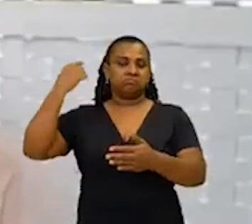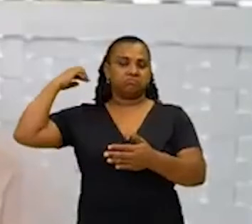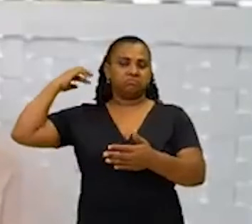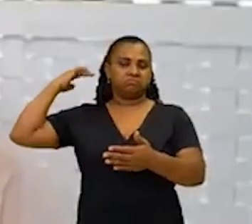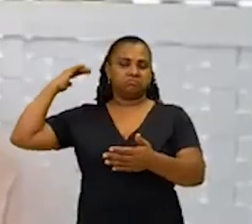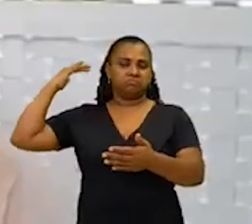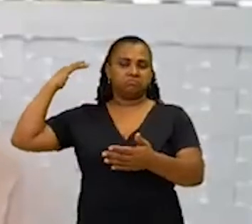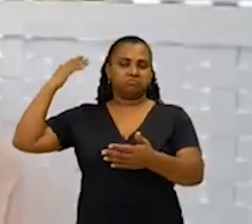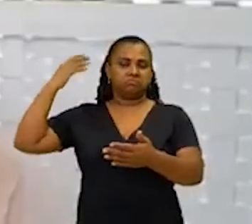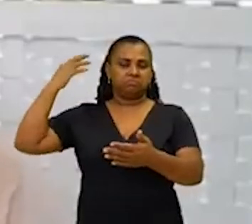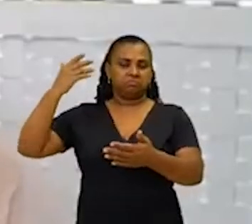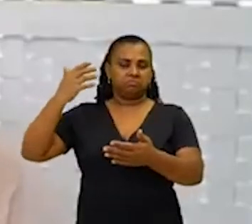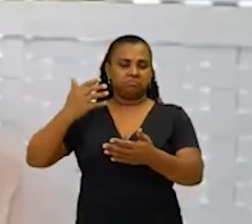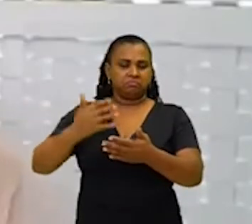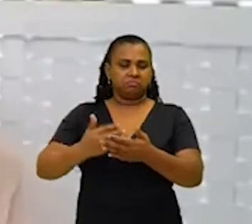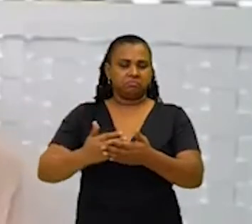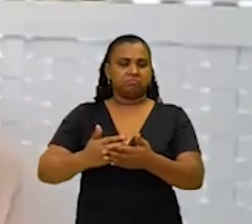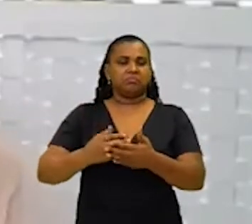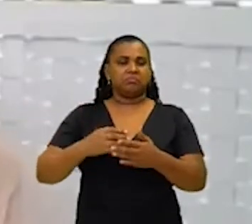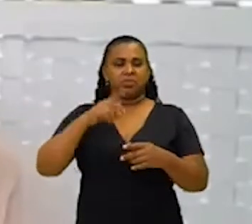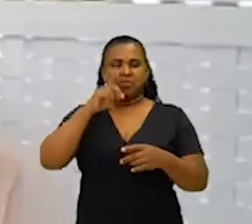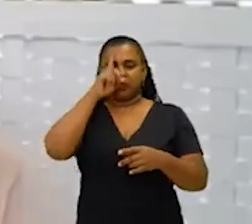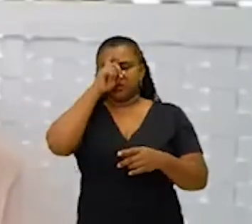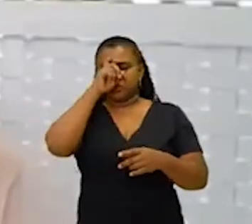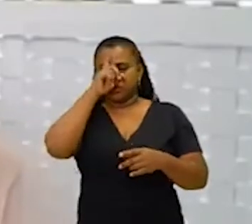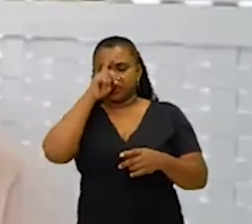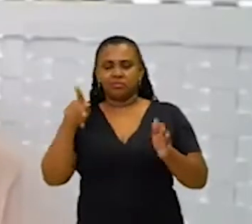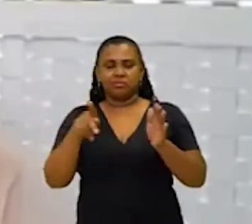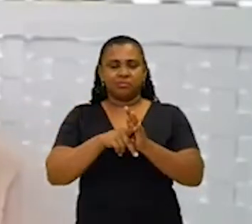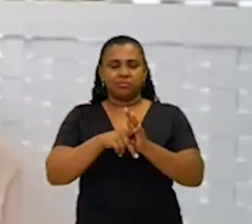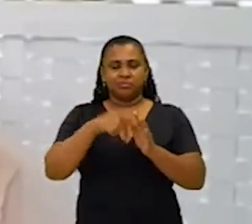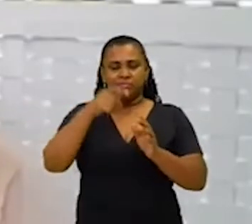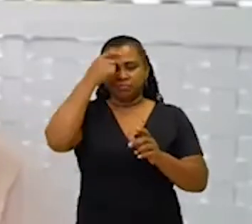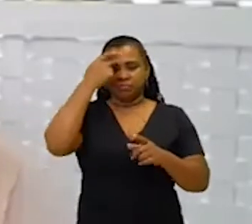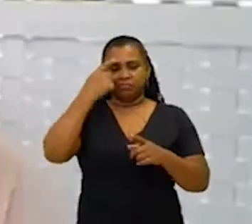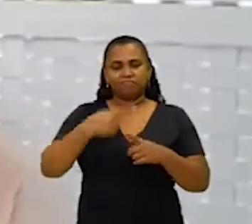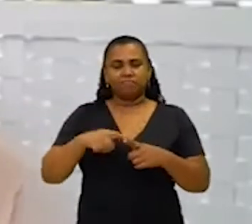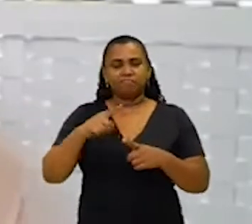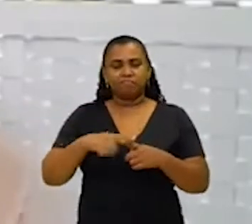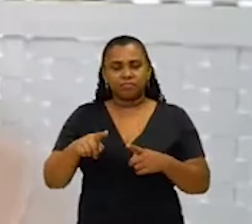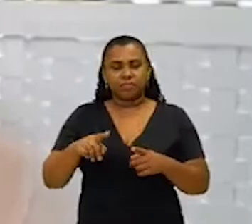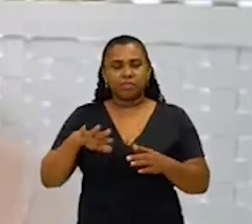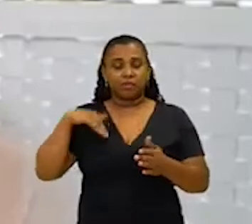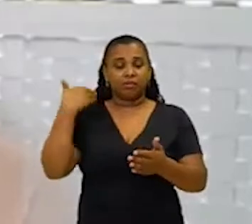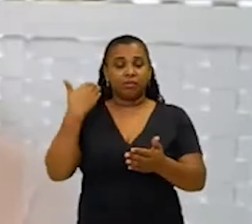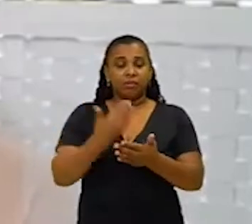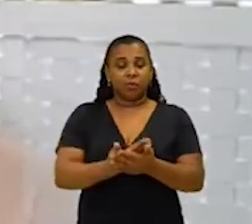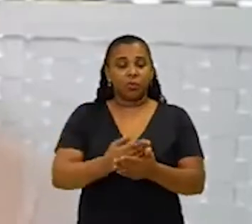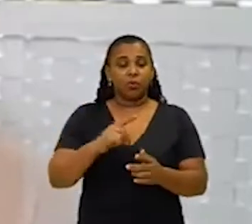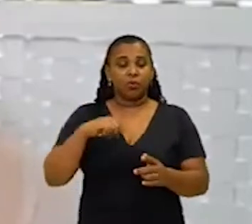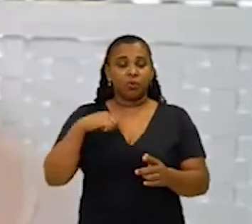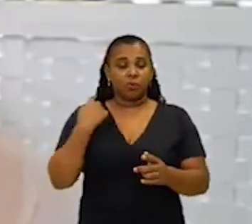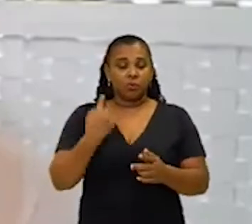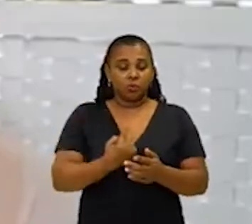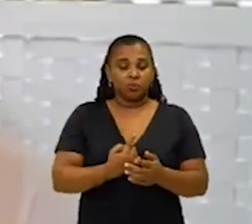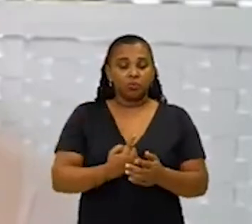duas películas de Souza antivírus do Maranhão até hoje nos apropriando de unidade cidade coletiva e